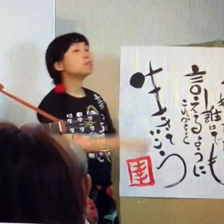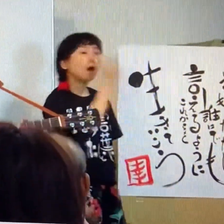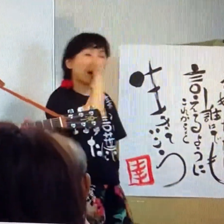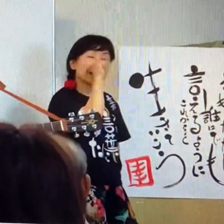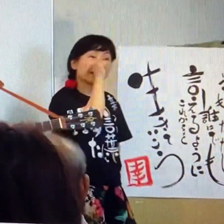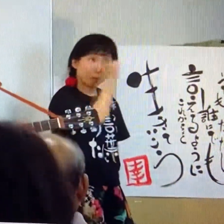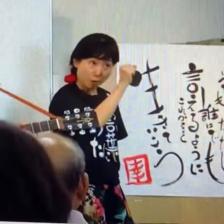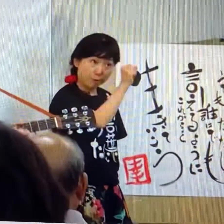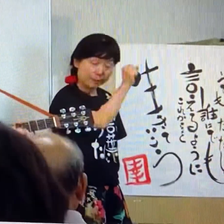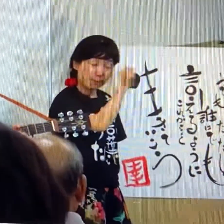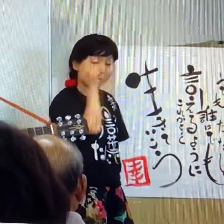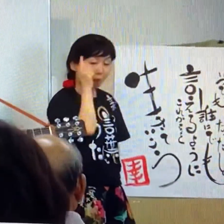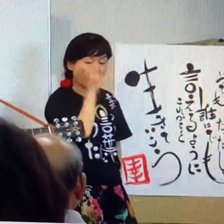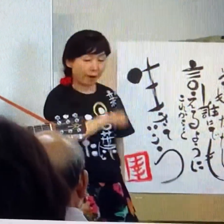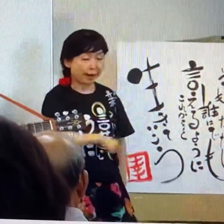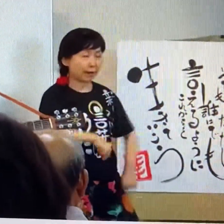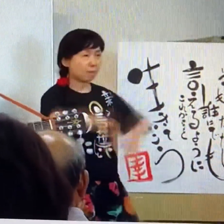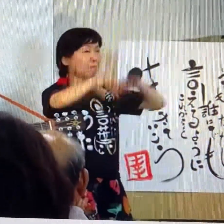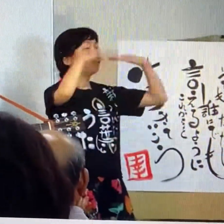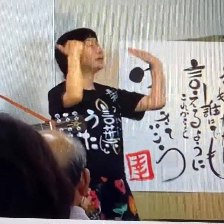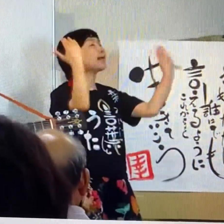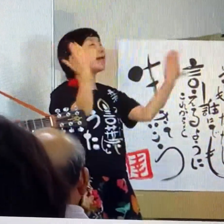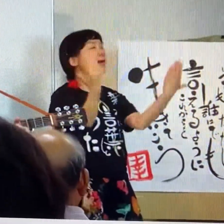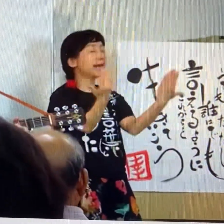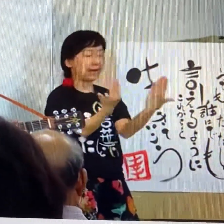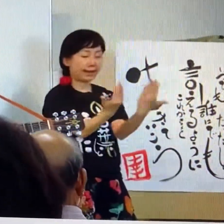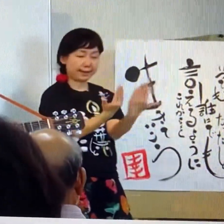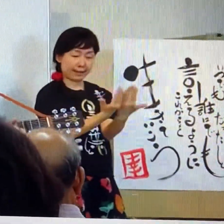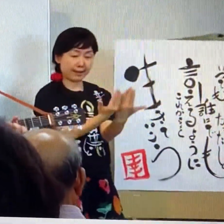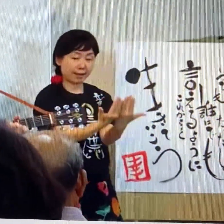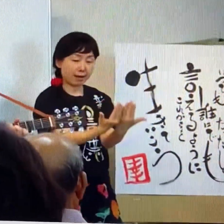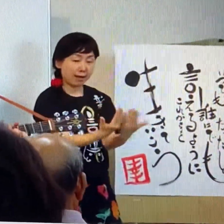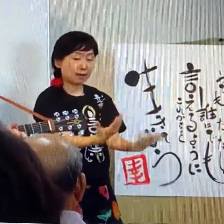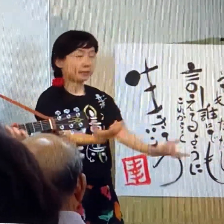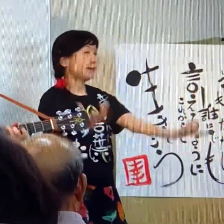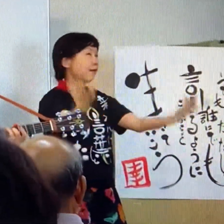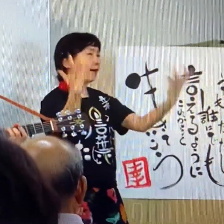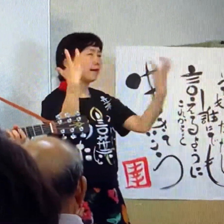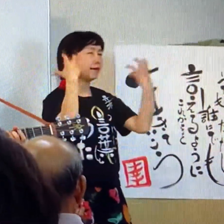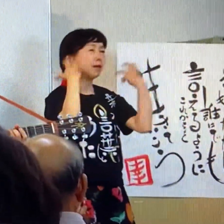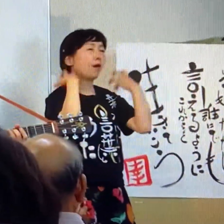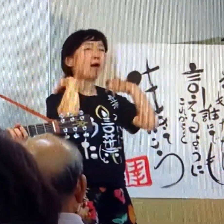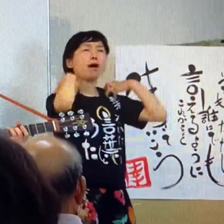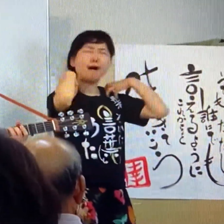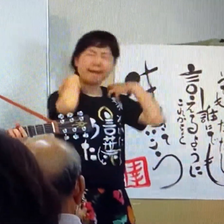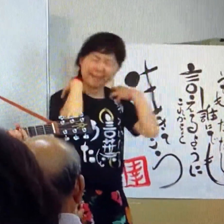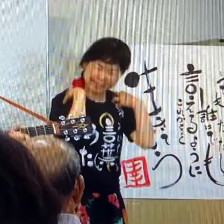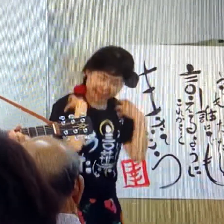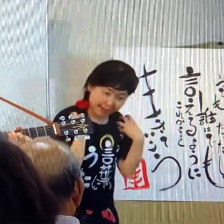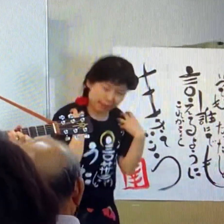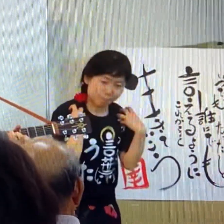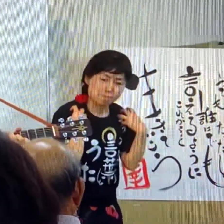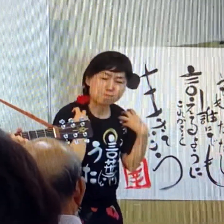良いも悪いもすべてを 背中にしょって